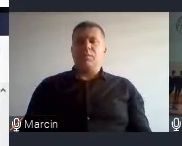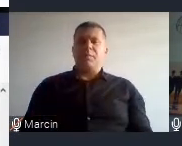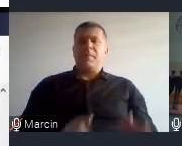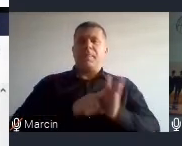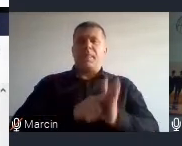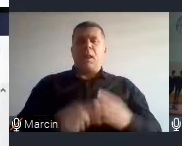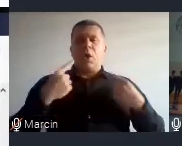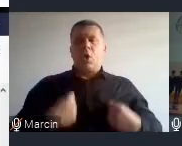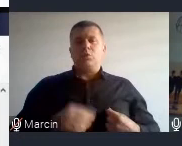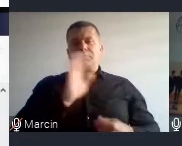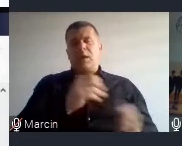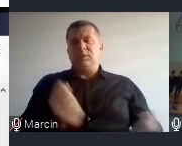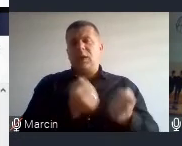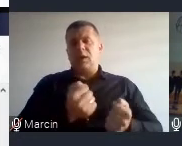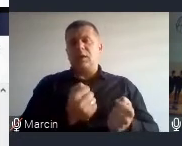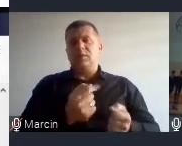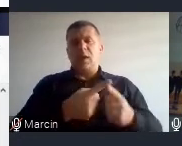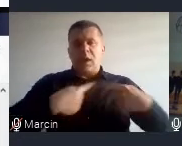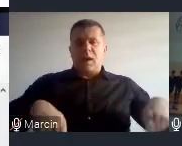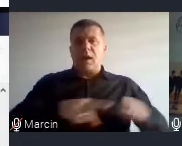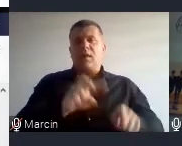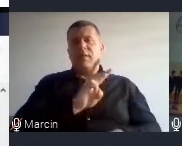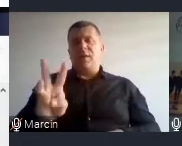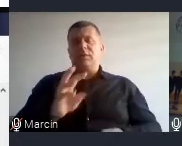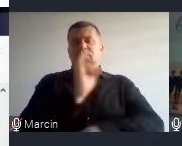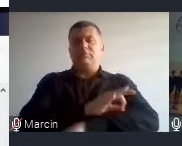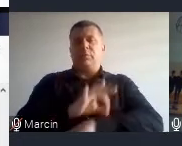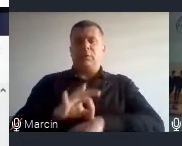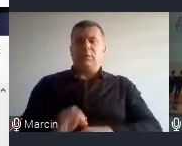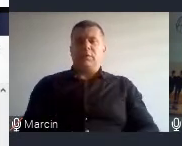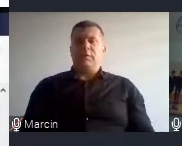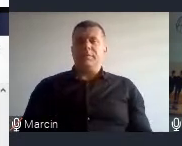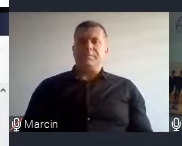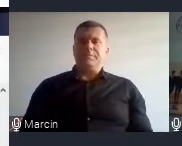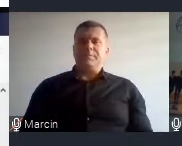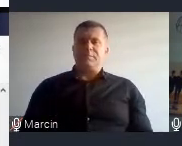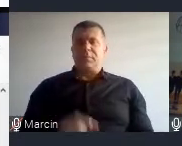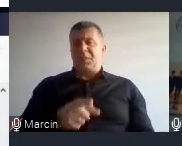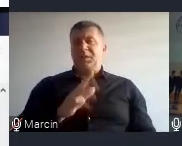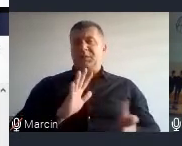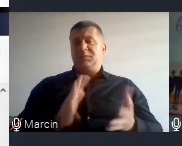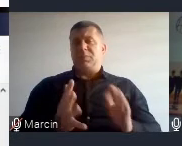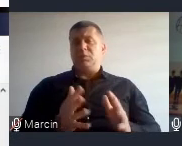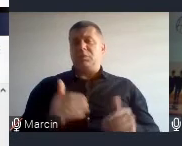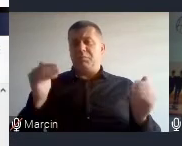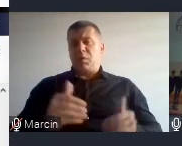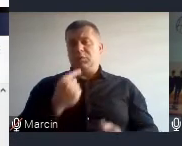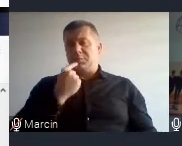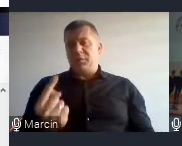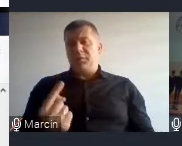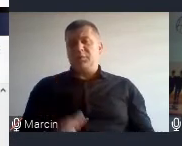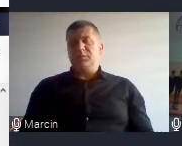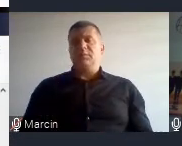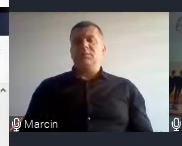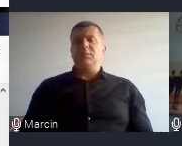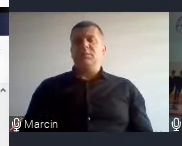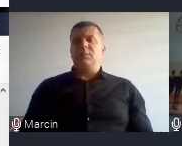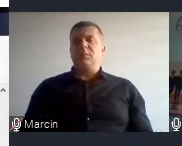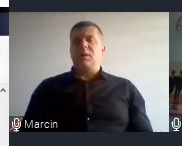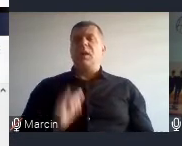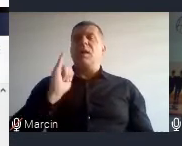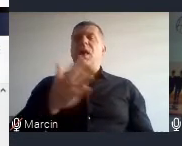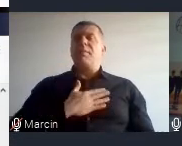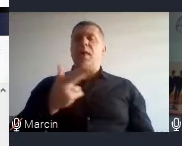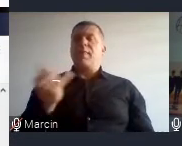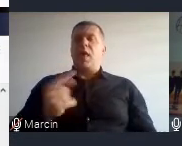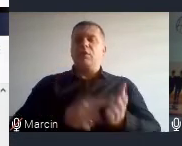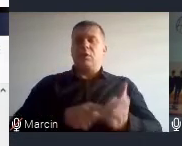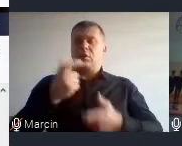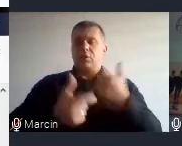które są zaangażowane w realizację waszych projektów i tym sposobem mogę Państwu powiedzieć jakie są najczęściej popełniane błędy